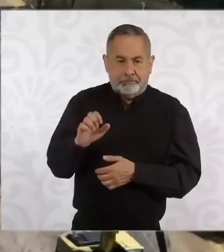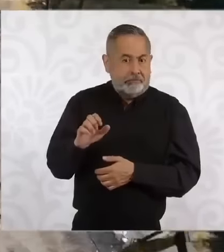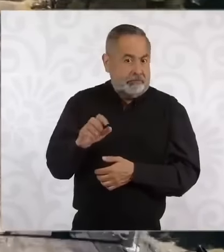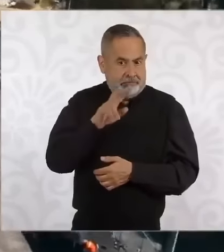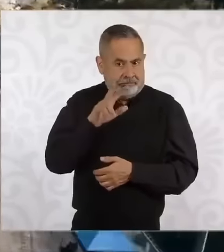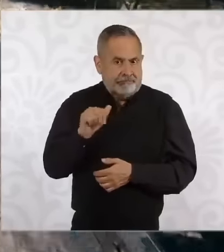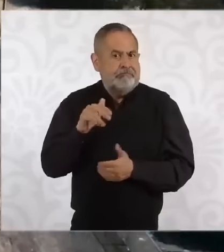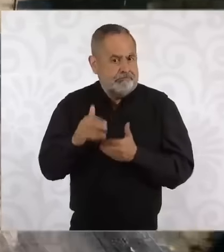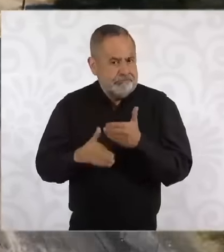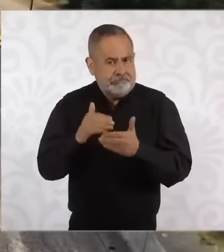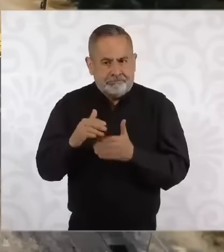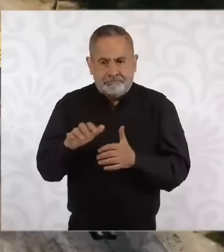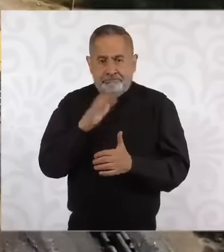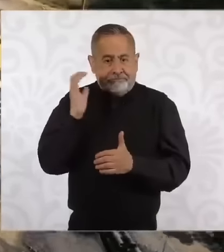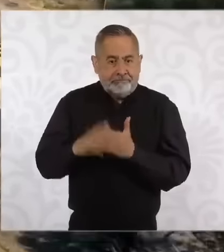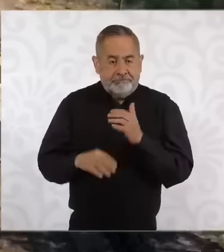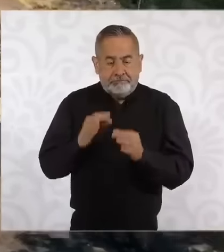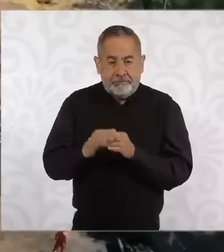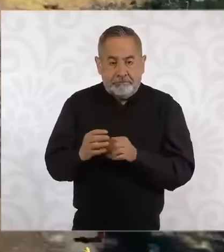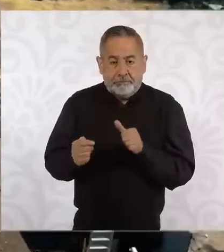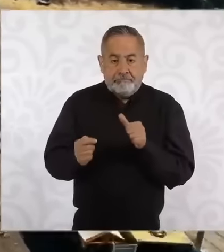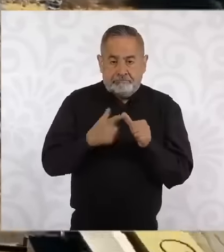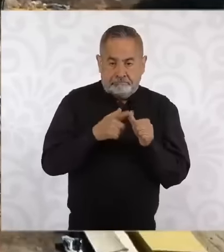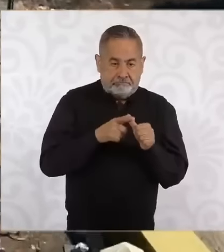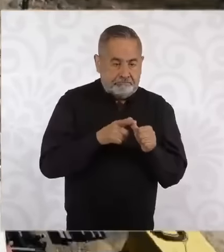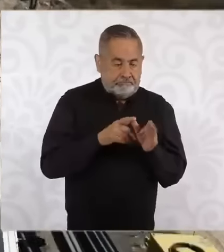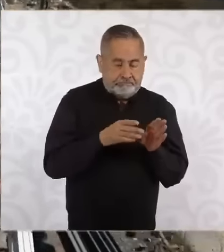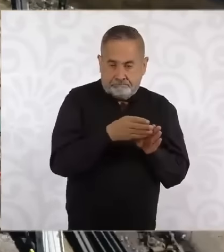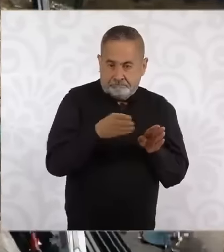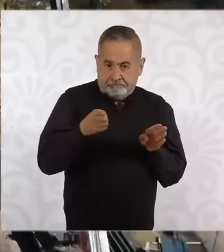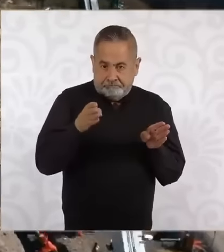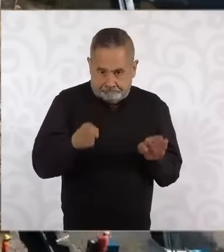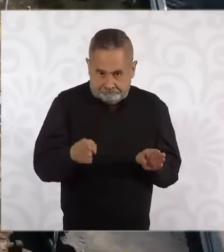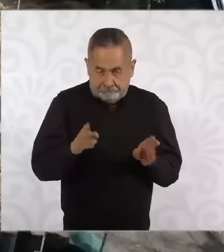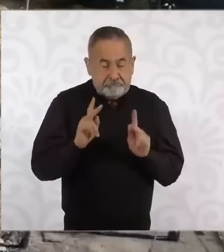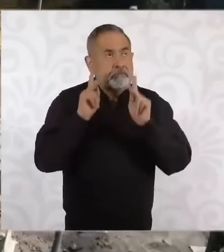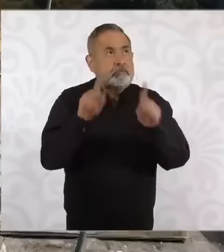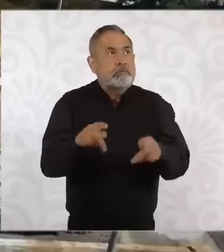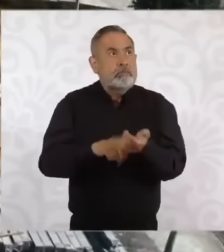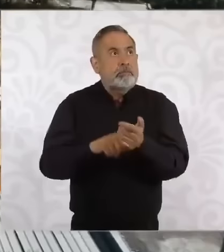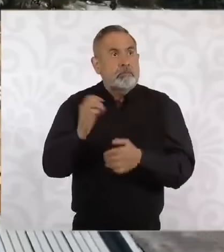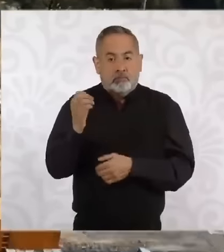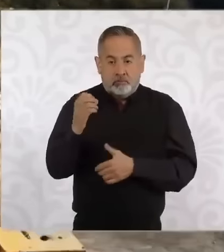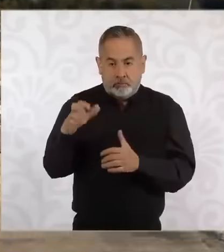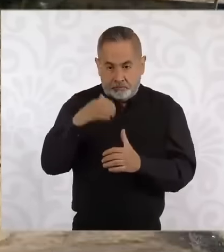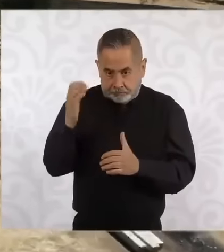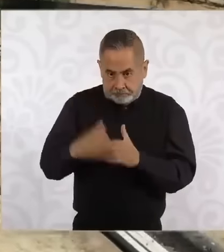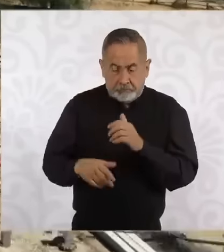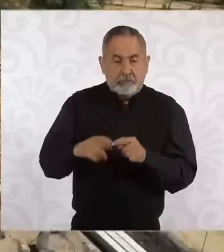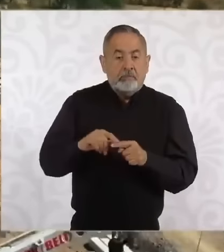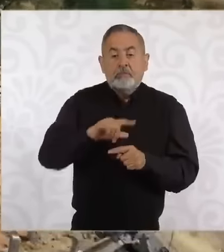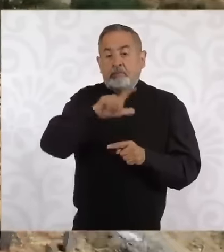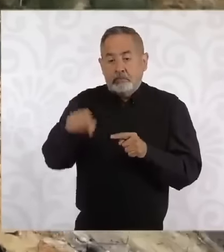se termina nuestro el primer tramo, el primer puente en octubre y estará terminando el otro